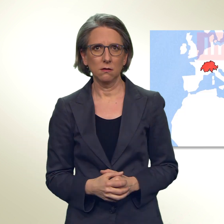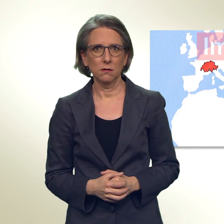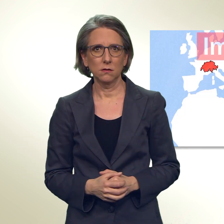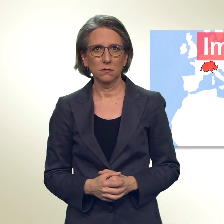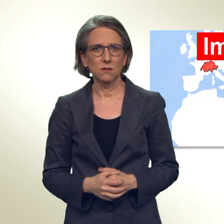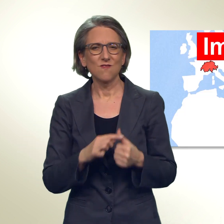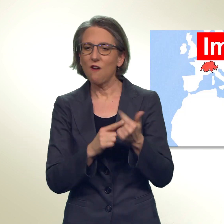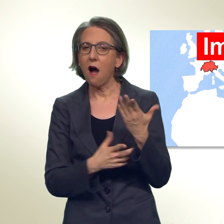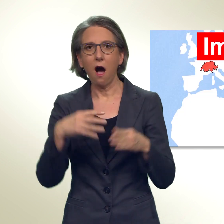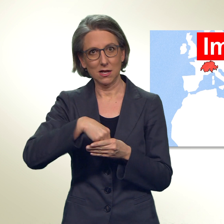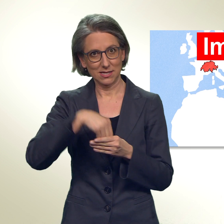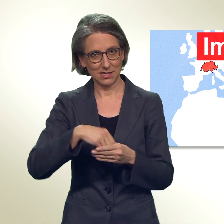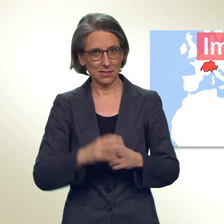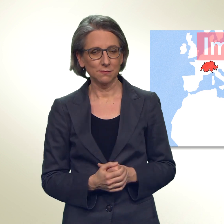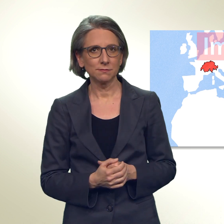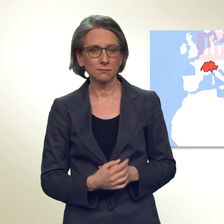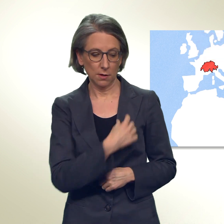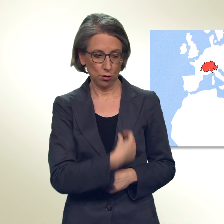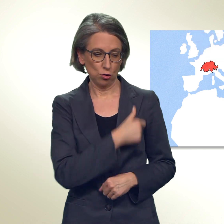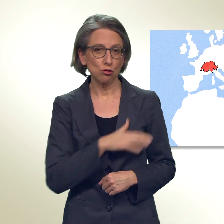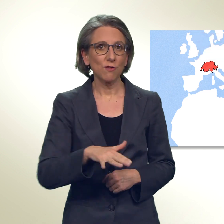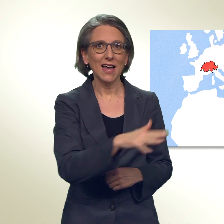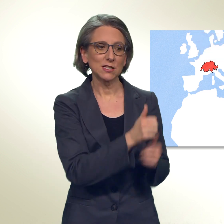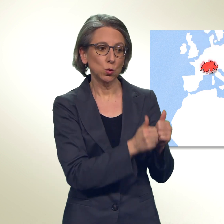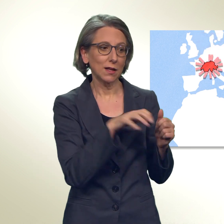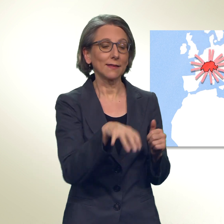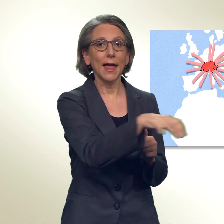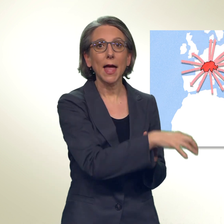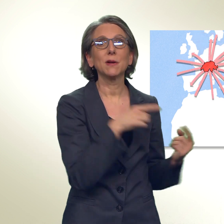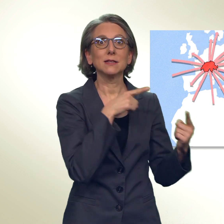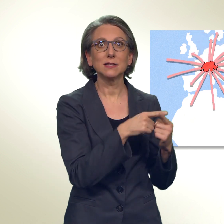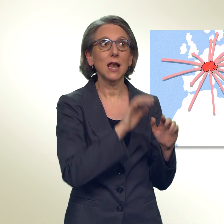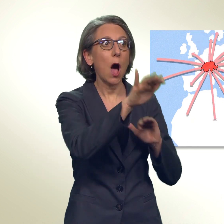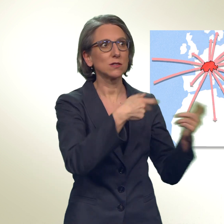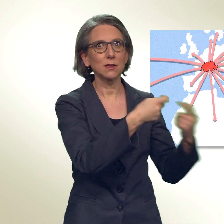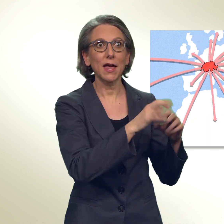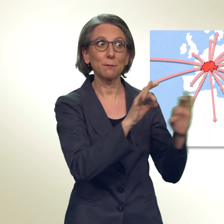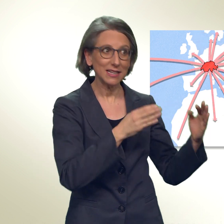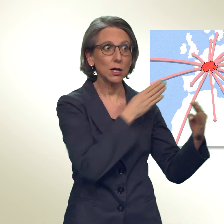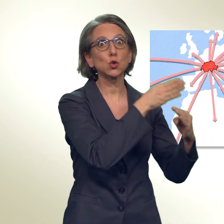Worum geht es im Detail? Um Schweizer Unternehmen den Zugang zu ausländischen Märkten zu verbessern,